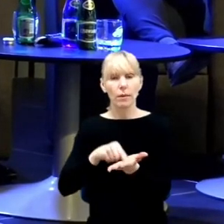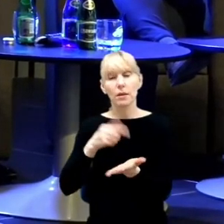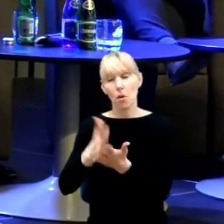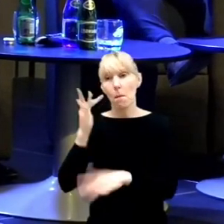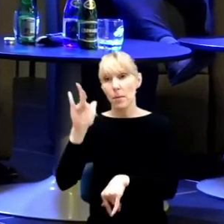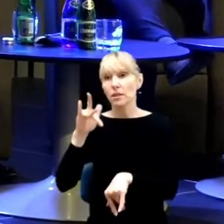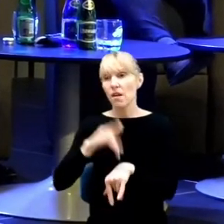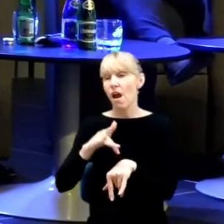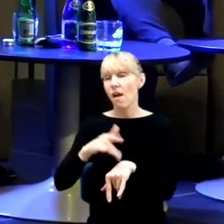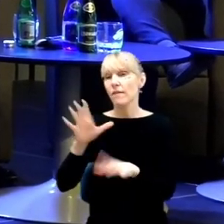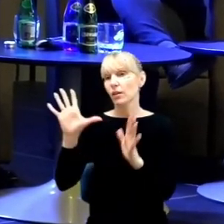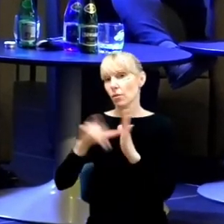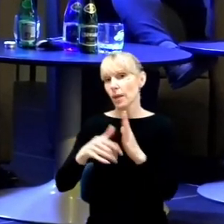I tym bym skończył.